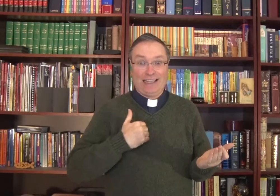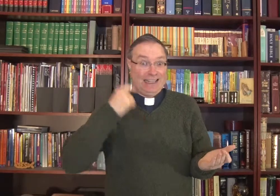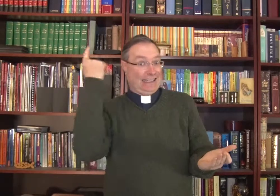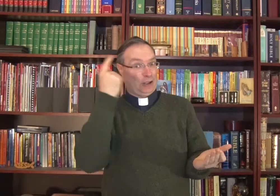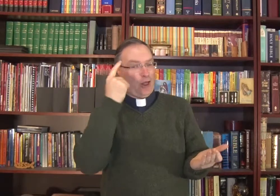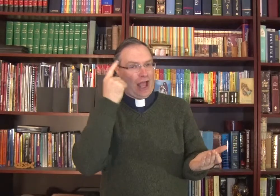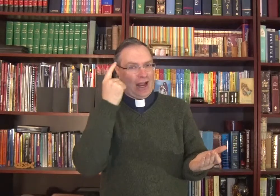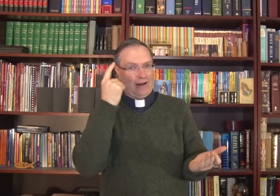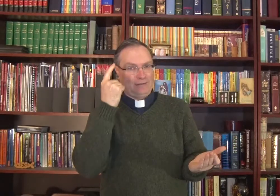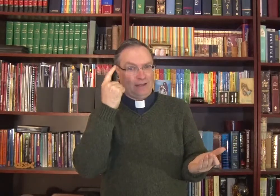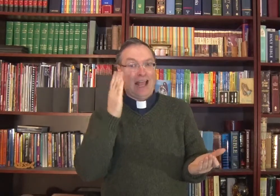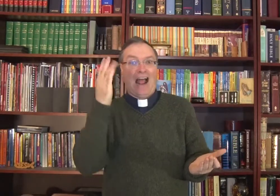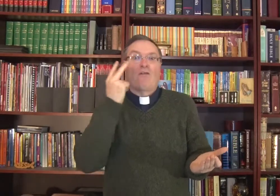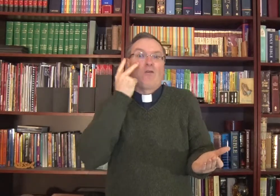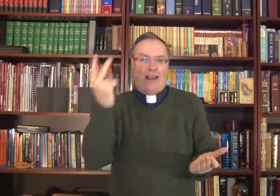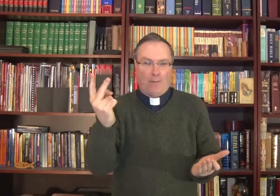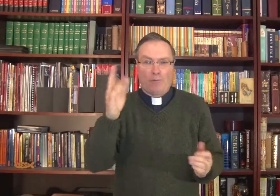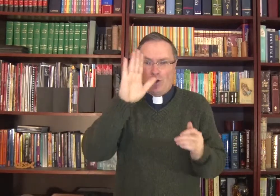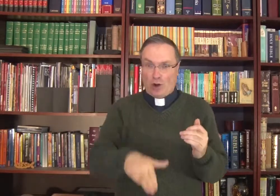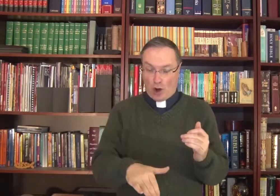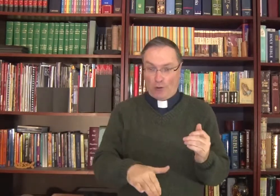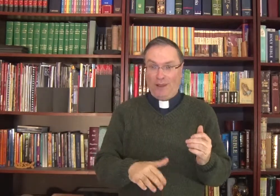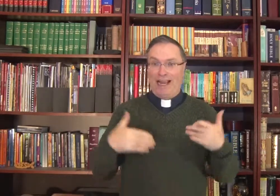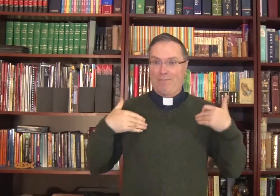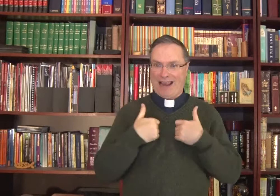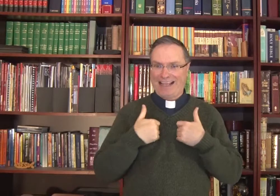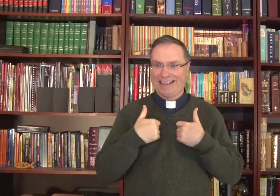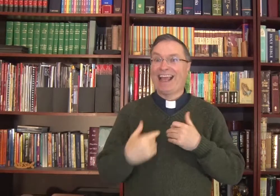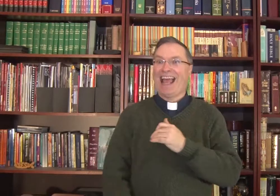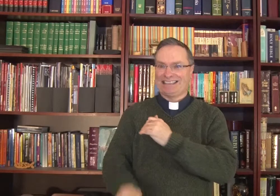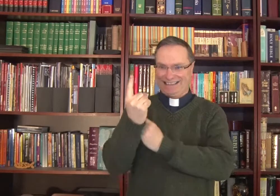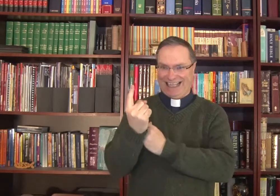s'étonneront en voyant que la bête existait,